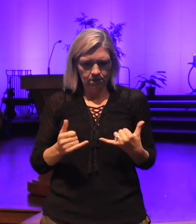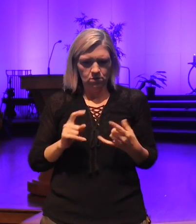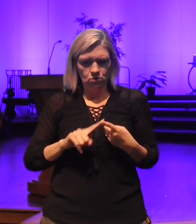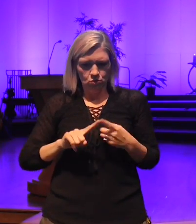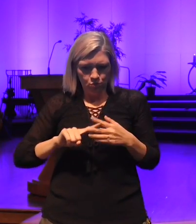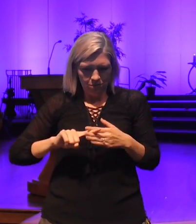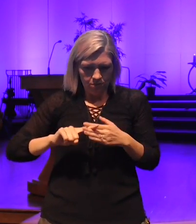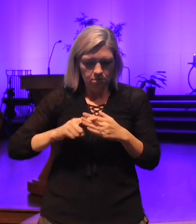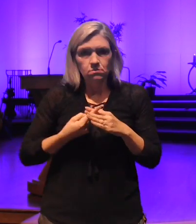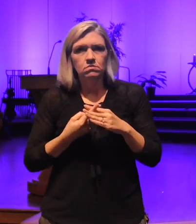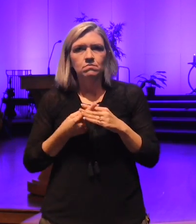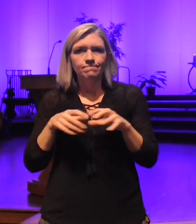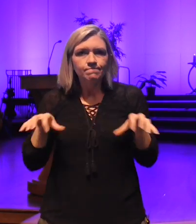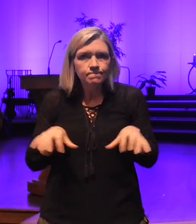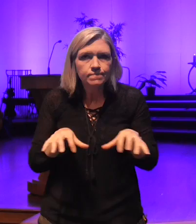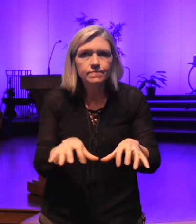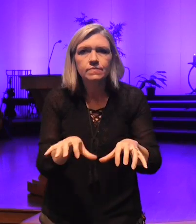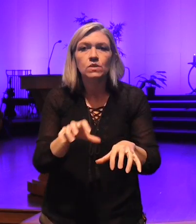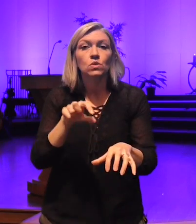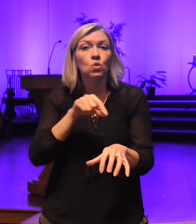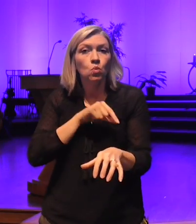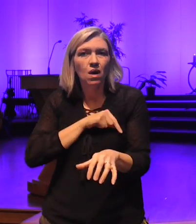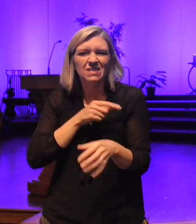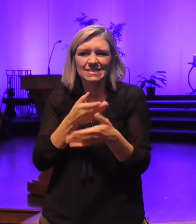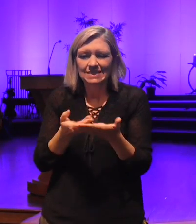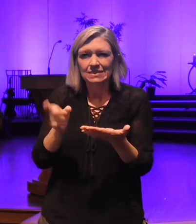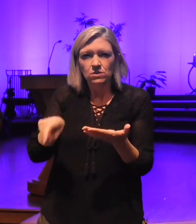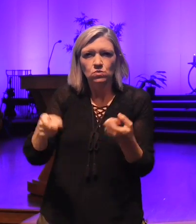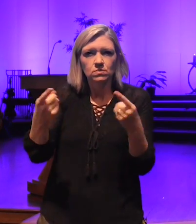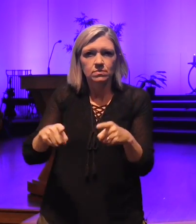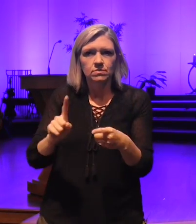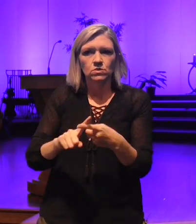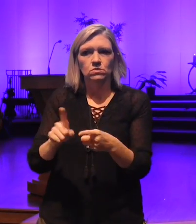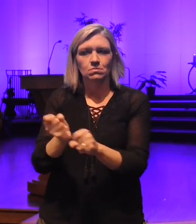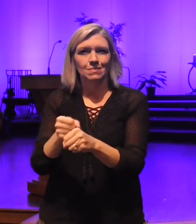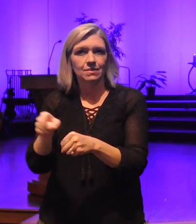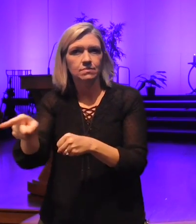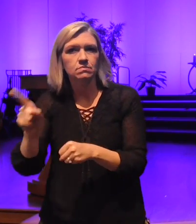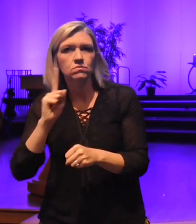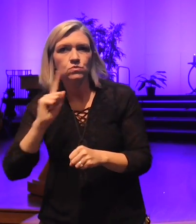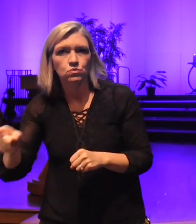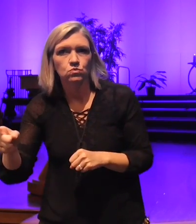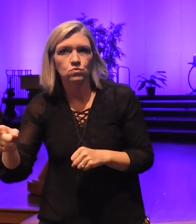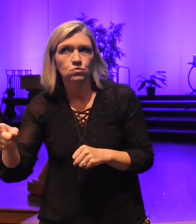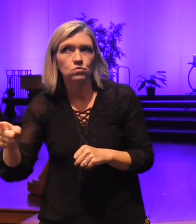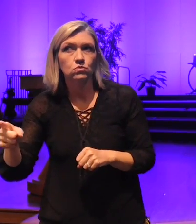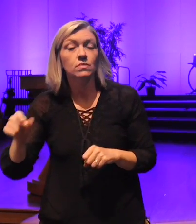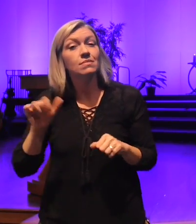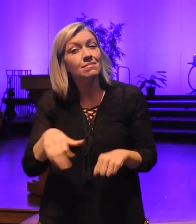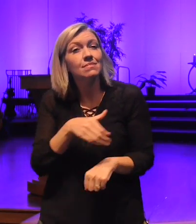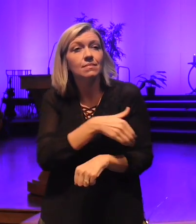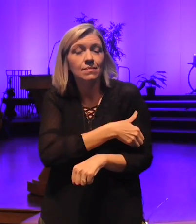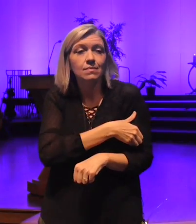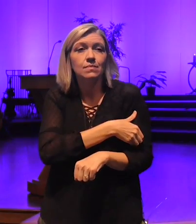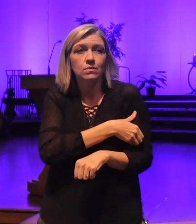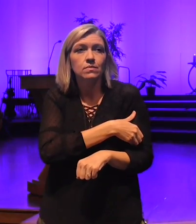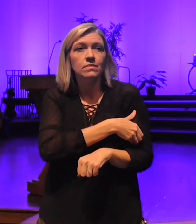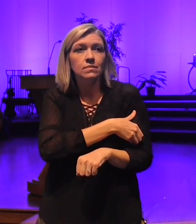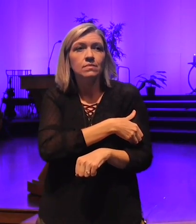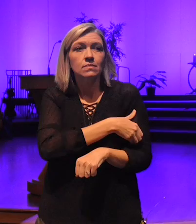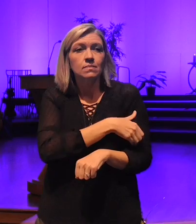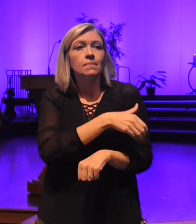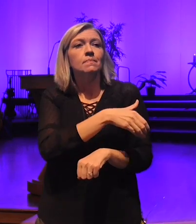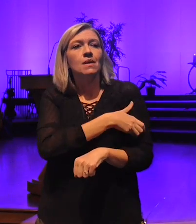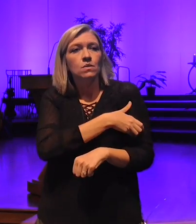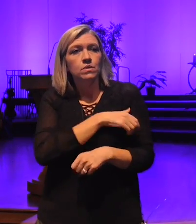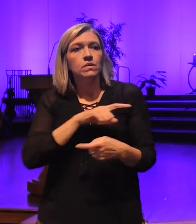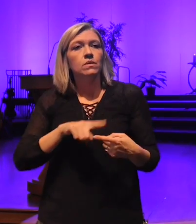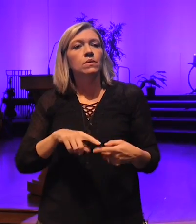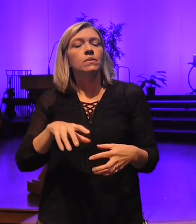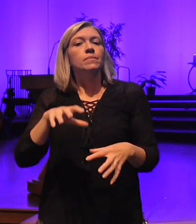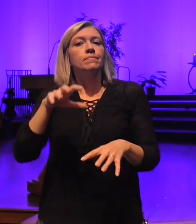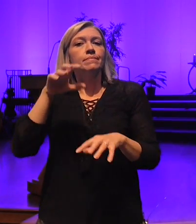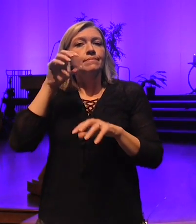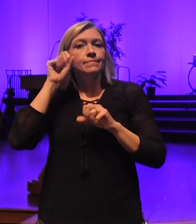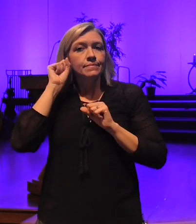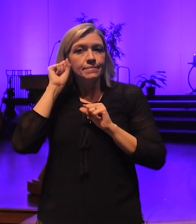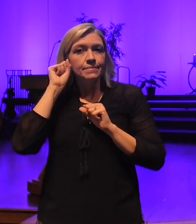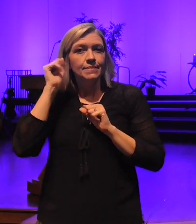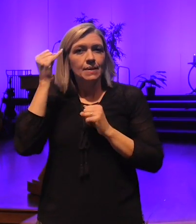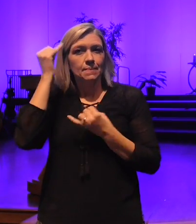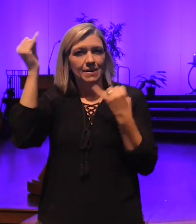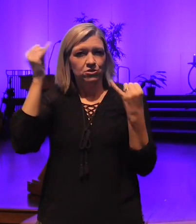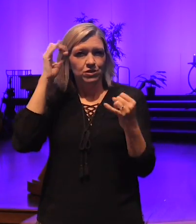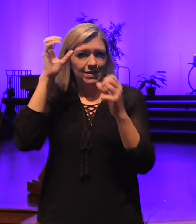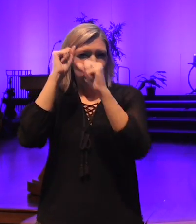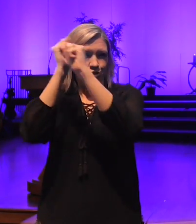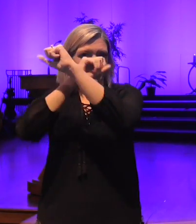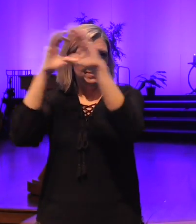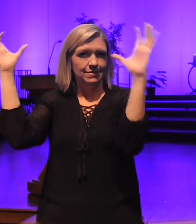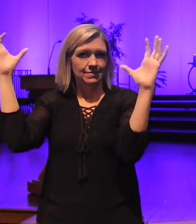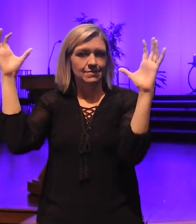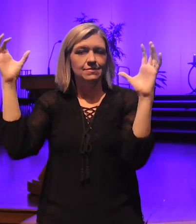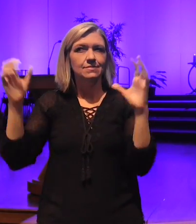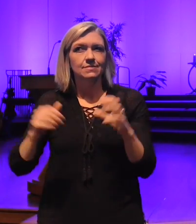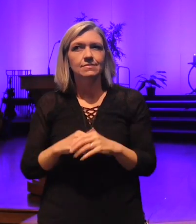cualidades para hacer de ese futuro una realidad. Ese es el poder de respirar en la imaginación, respira profundamente